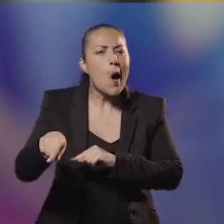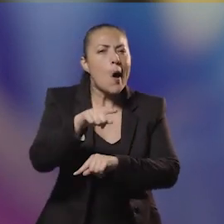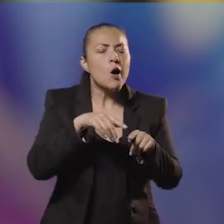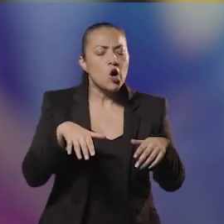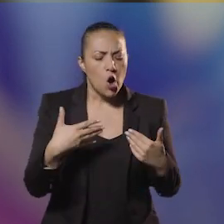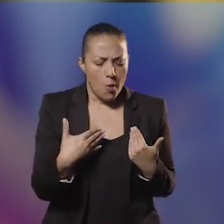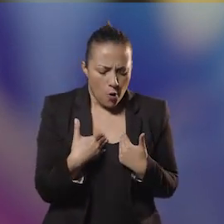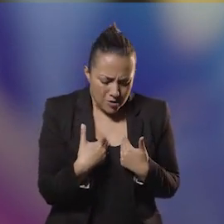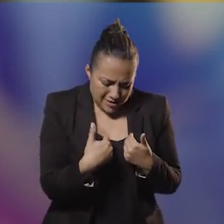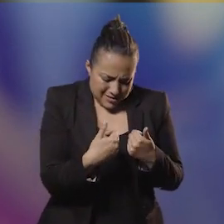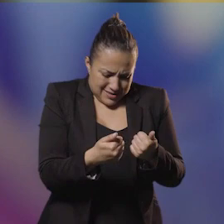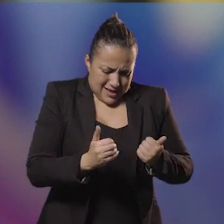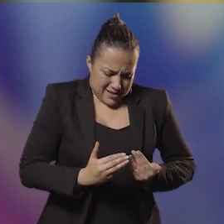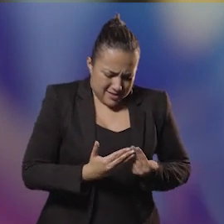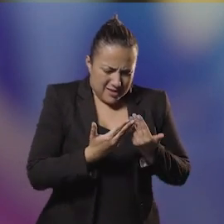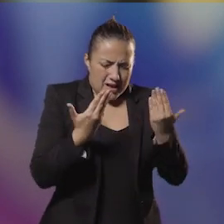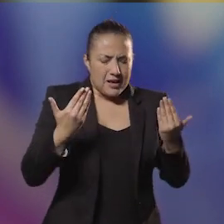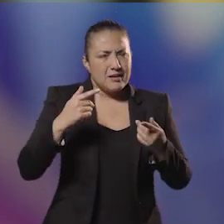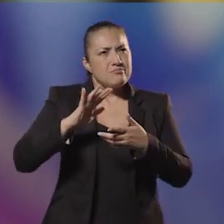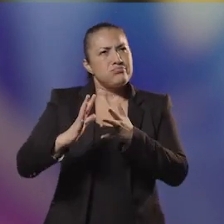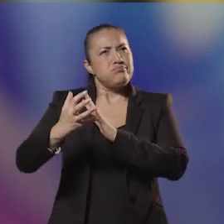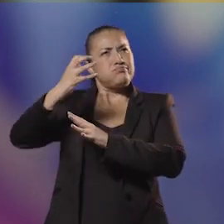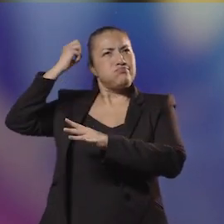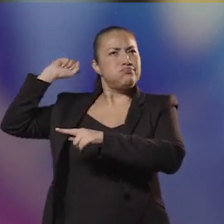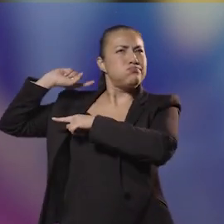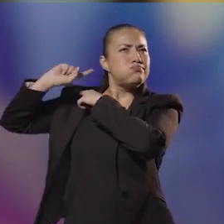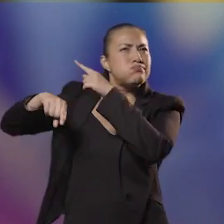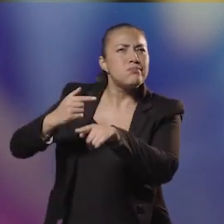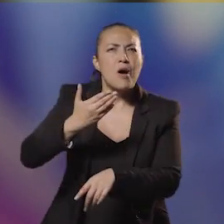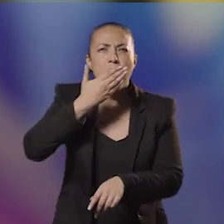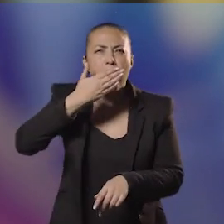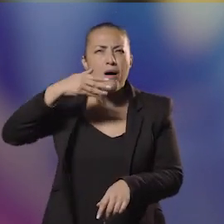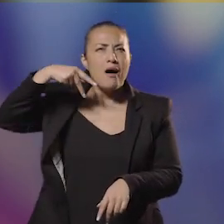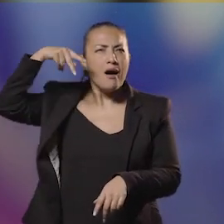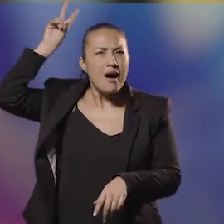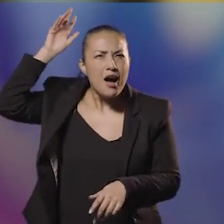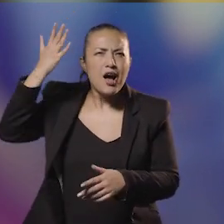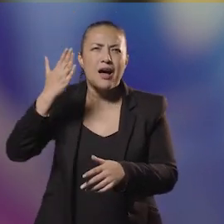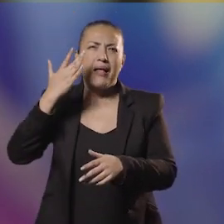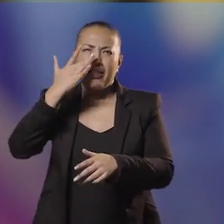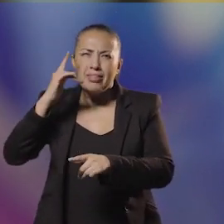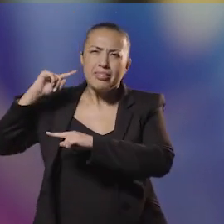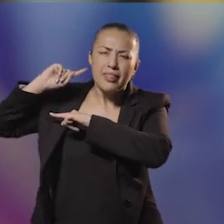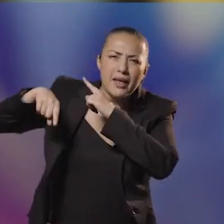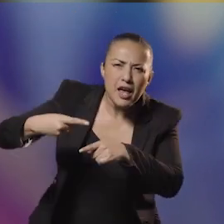entre sanaciones, saberes ancestrales, orientaciones científicas, también